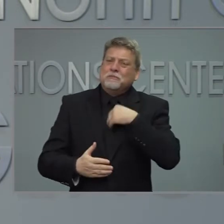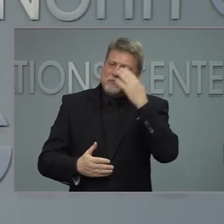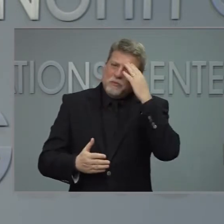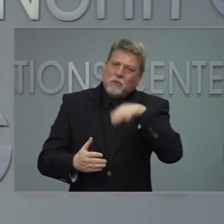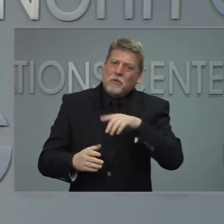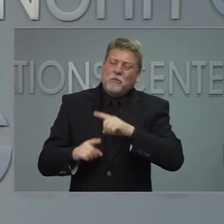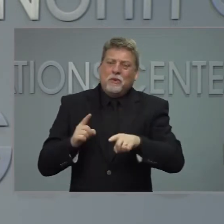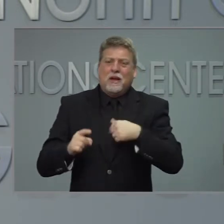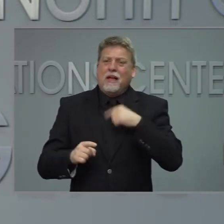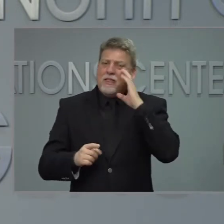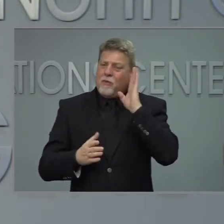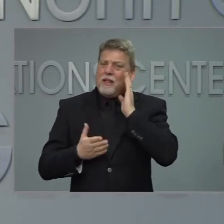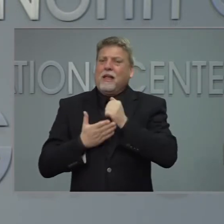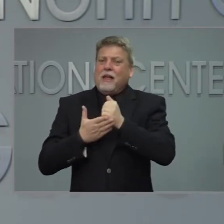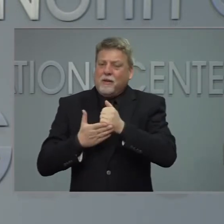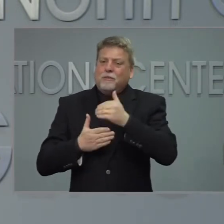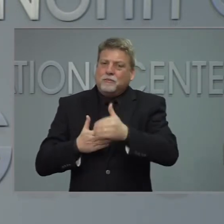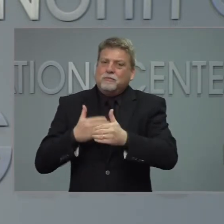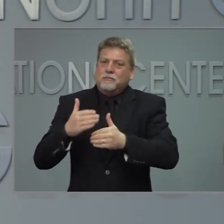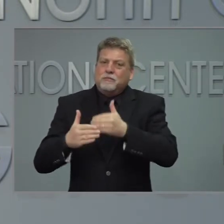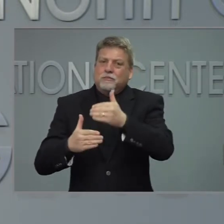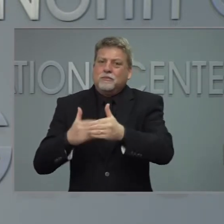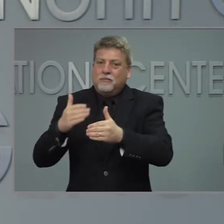La siguiente pregunta.